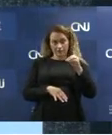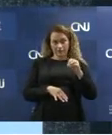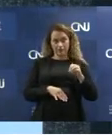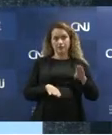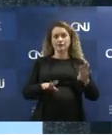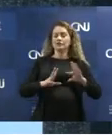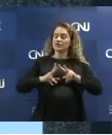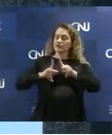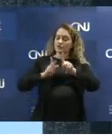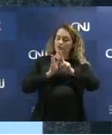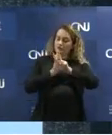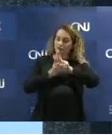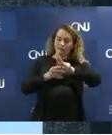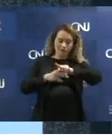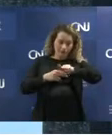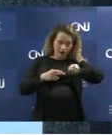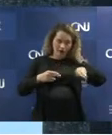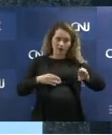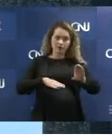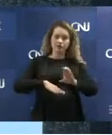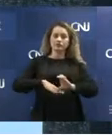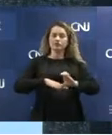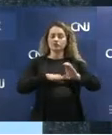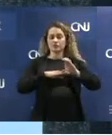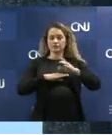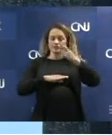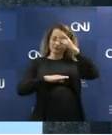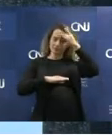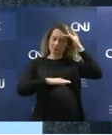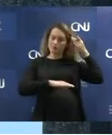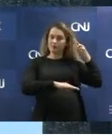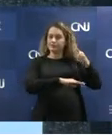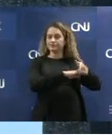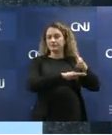Sidney Pessoa Madruga, conselheiro Marcos Vinícius e conselheiro